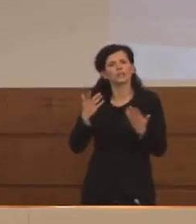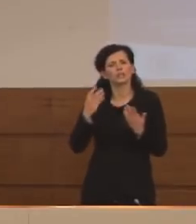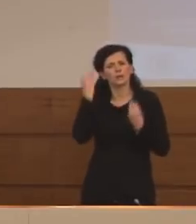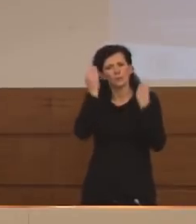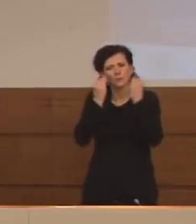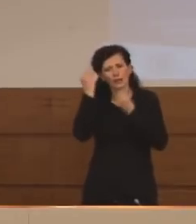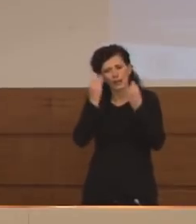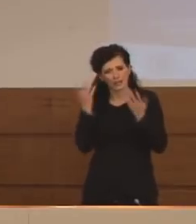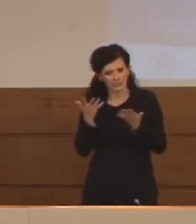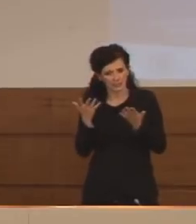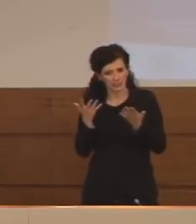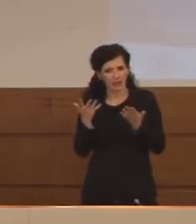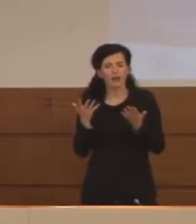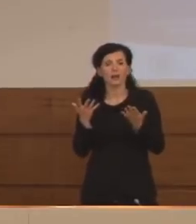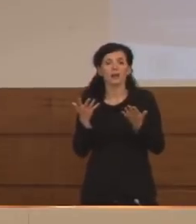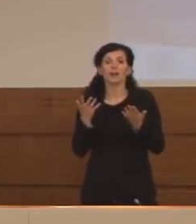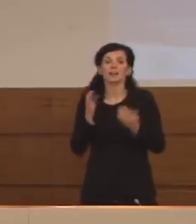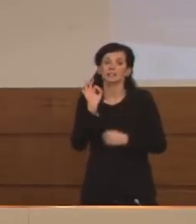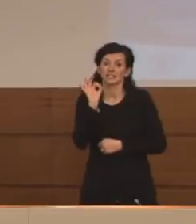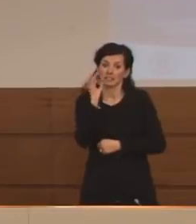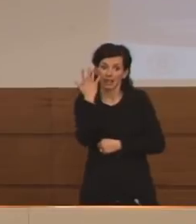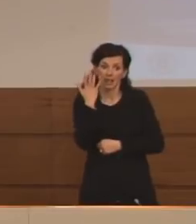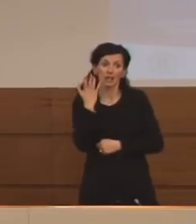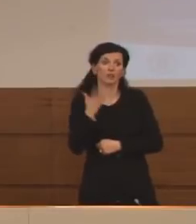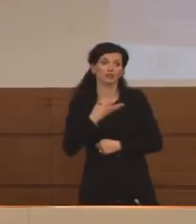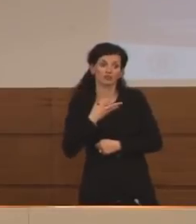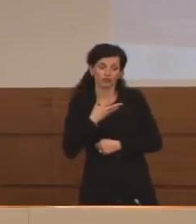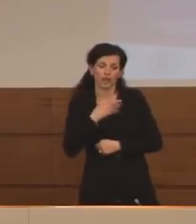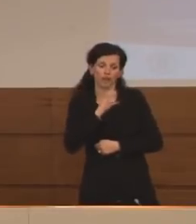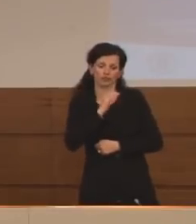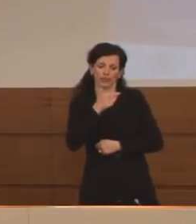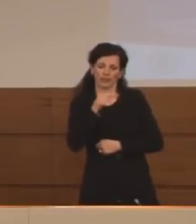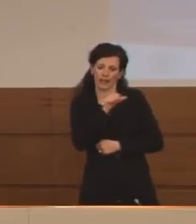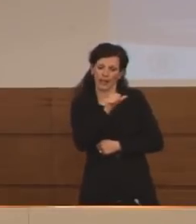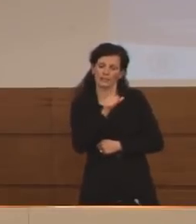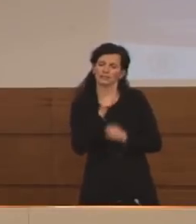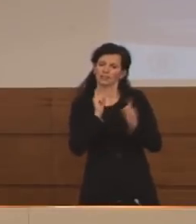quella che sia la raccomandazione che il CTS potrebbe fare